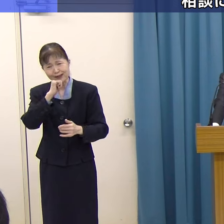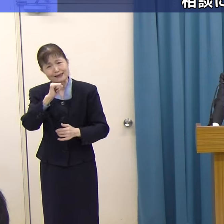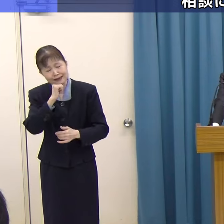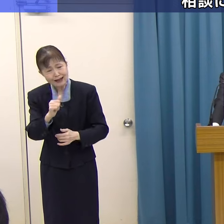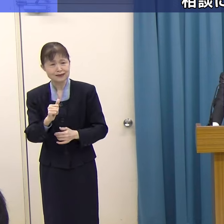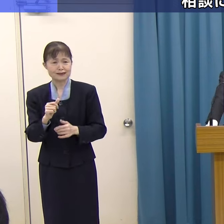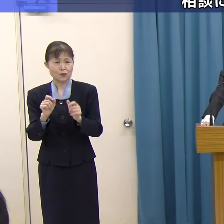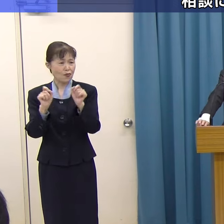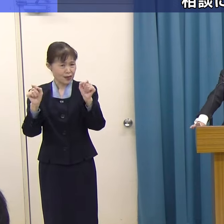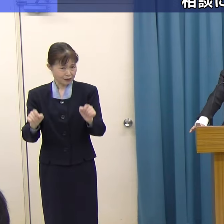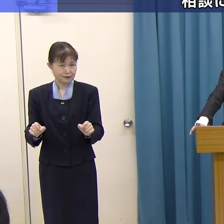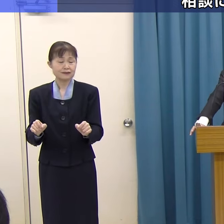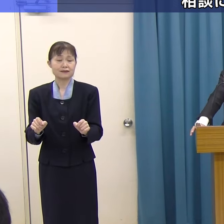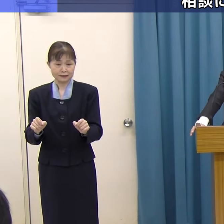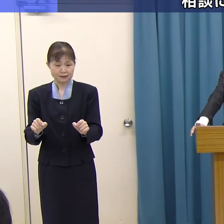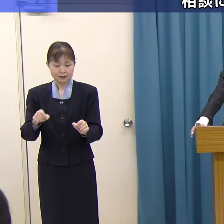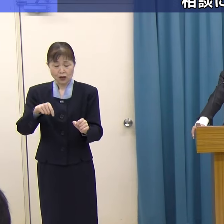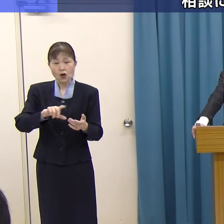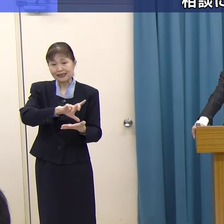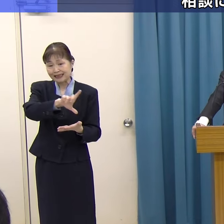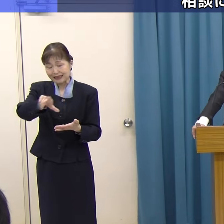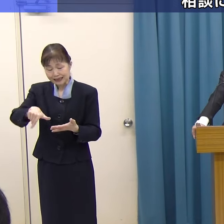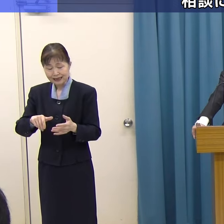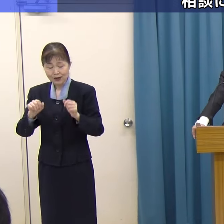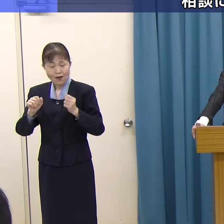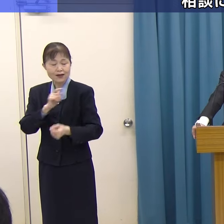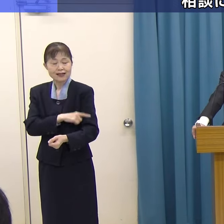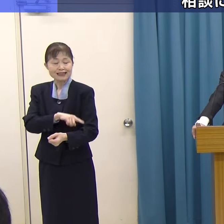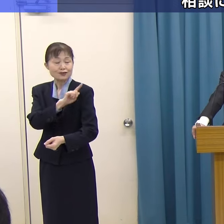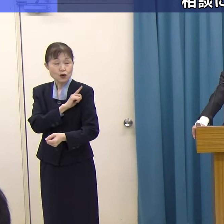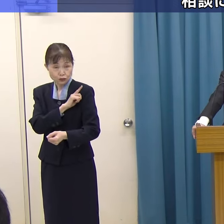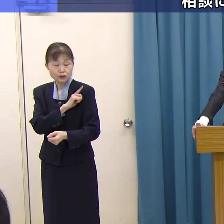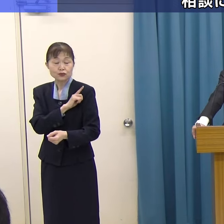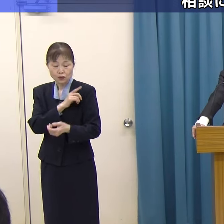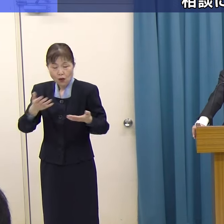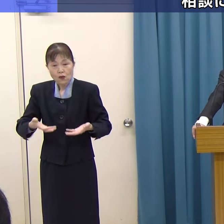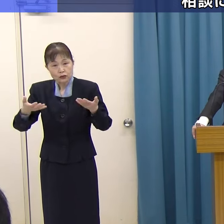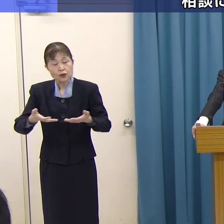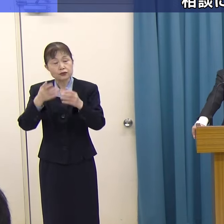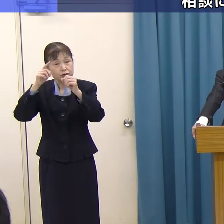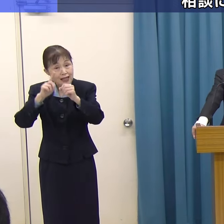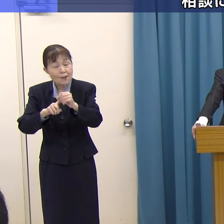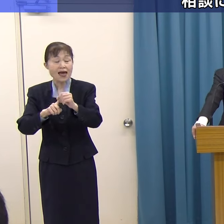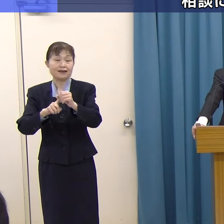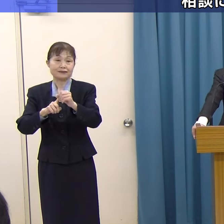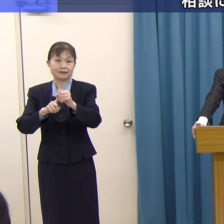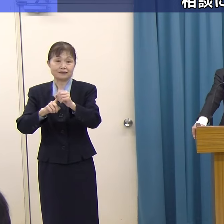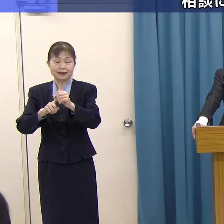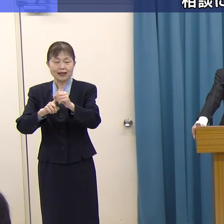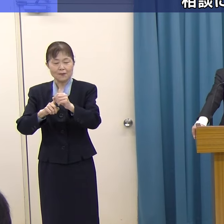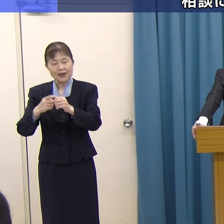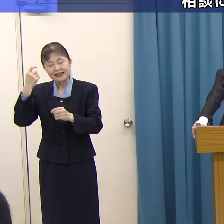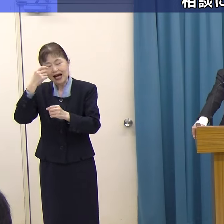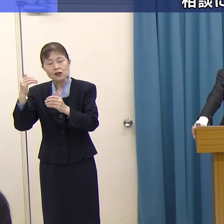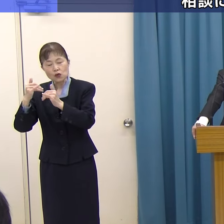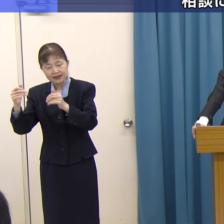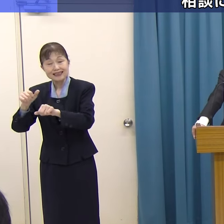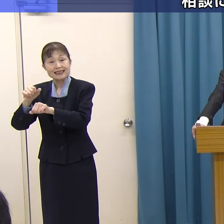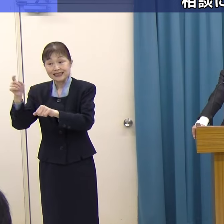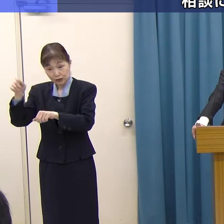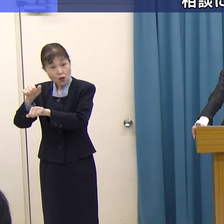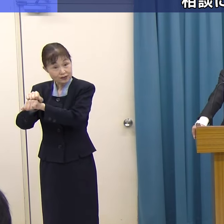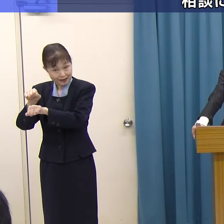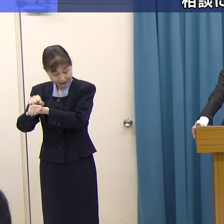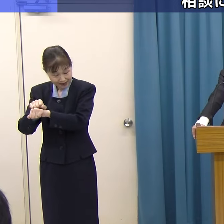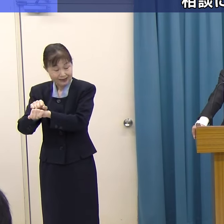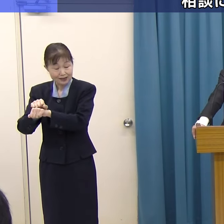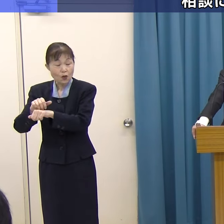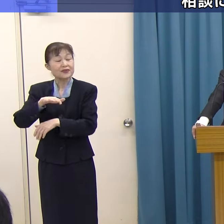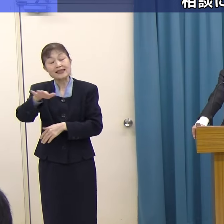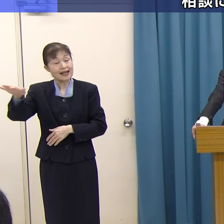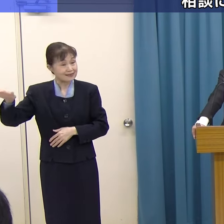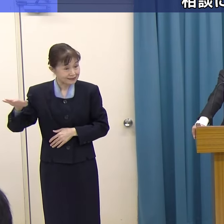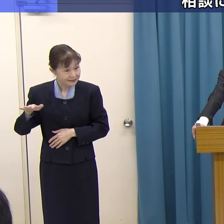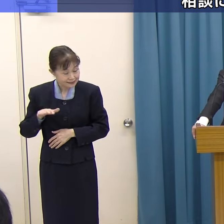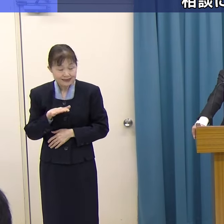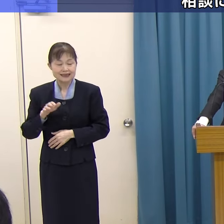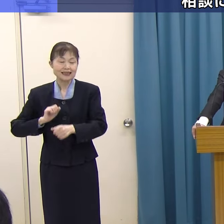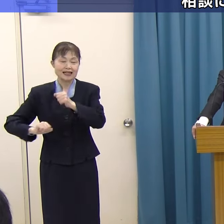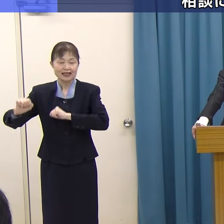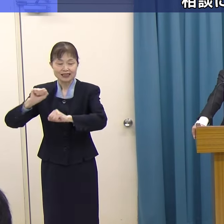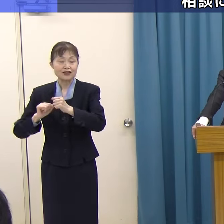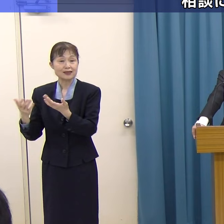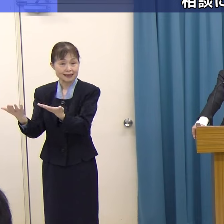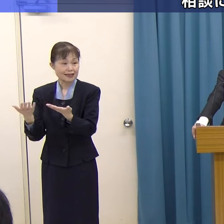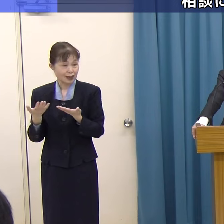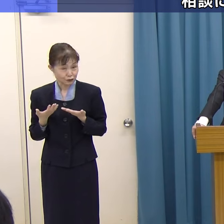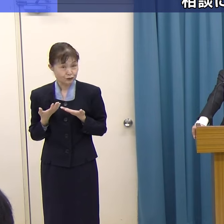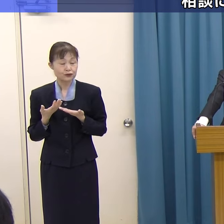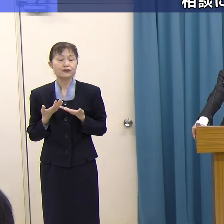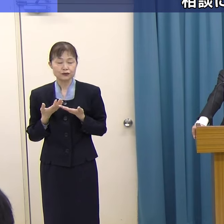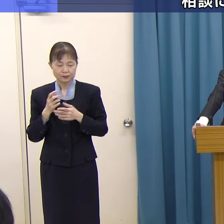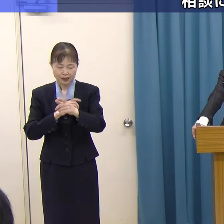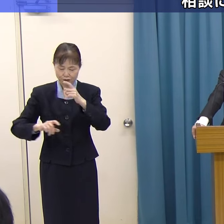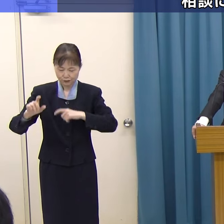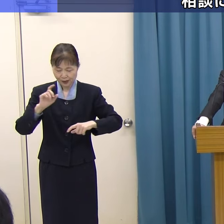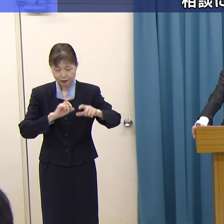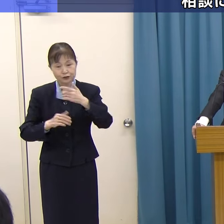我々の地域の活力を維持・向上させていく、そのためには、外国人材に活躍していただくことがますます重要になってまいります。